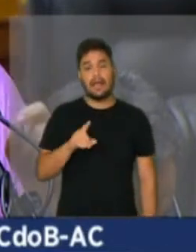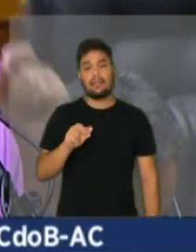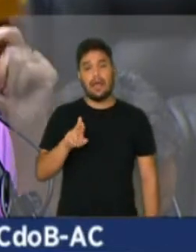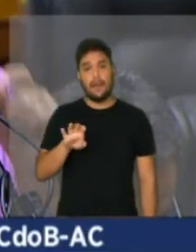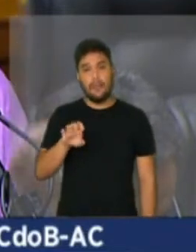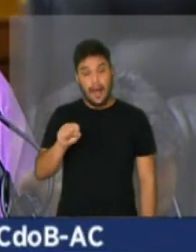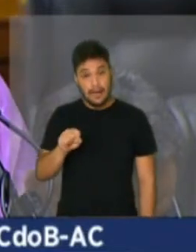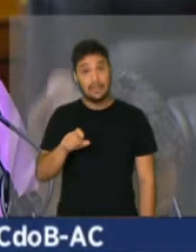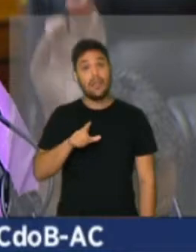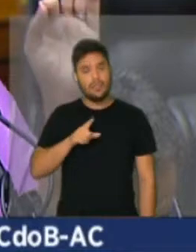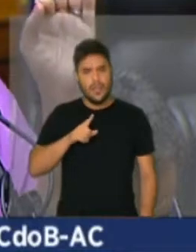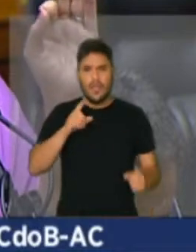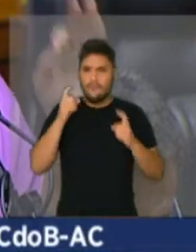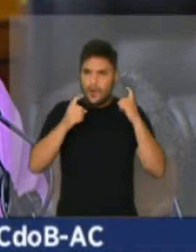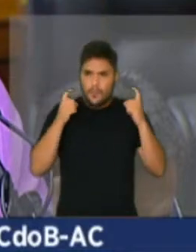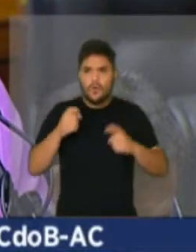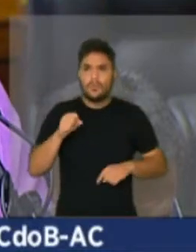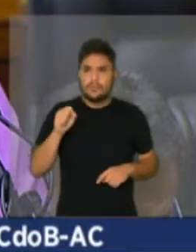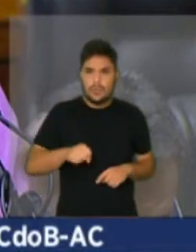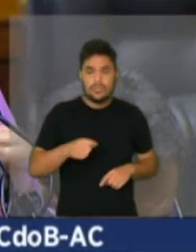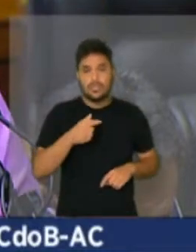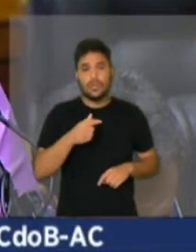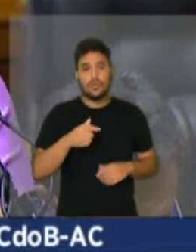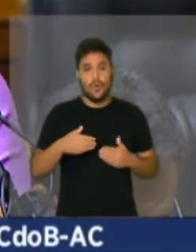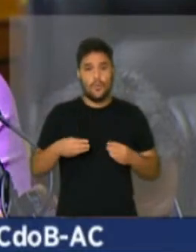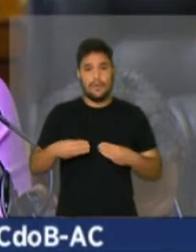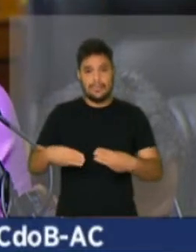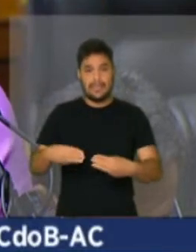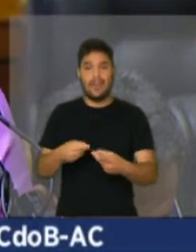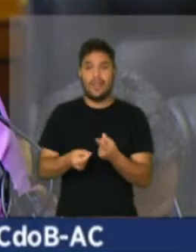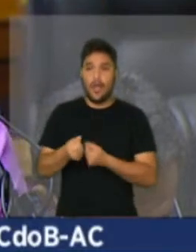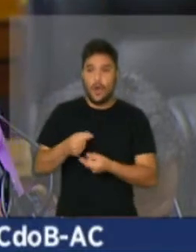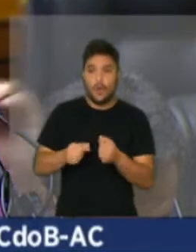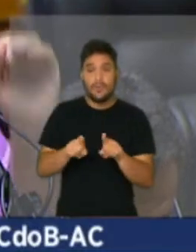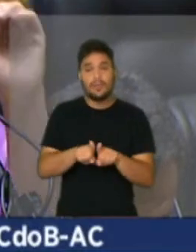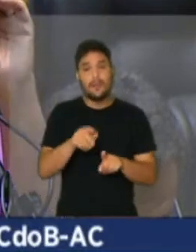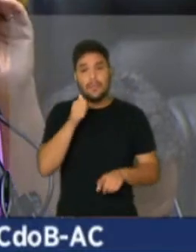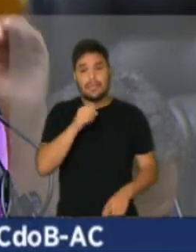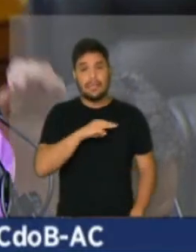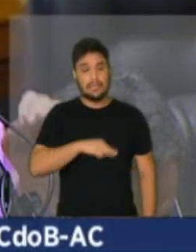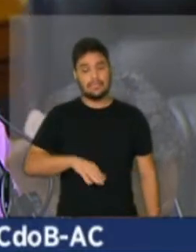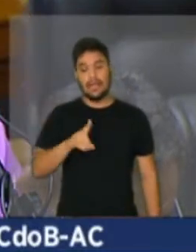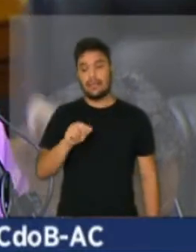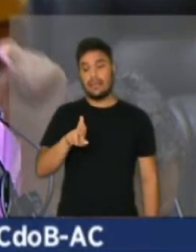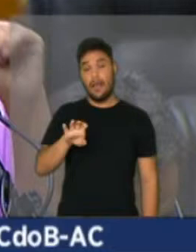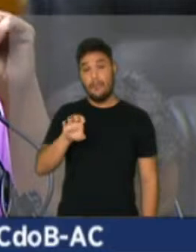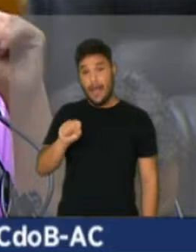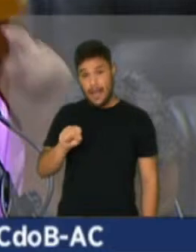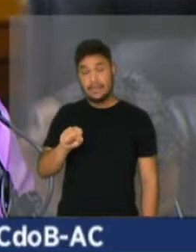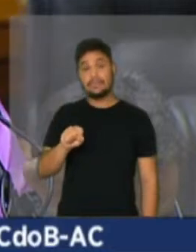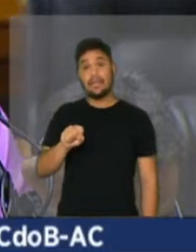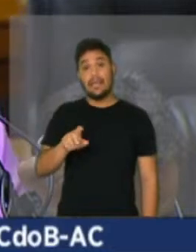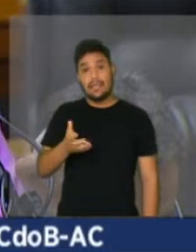MINISTÉRIO DA ECONOMIA E DA MINISTRA DAMARES QUE BUSCARIA UMA FORMA DE GARANTIR COM QUE AS PEQUENAS E MÉDIAS EMPRESAS